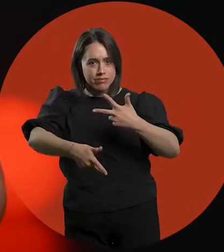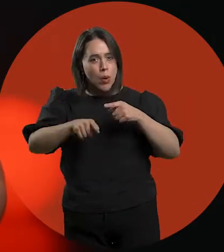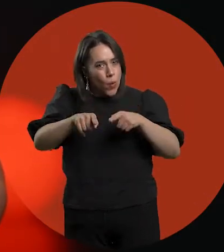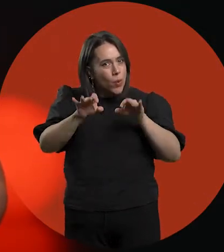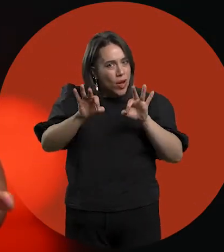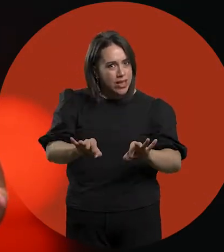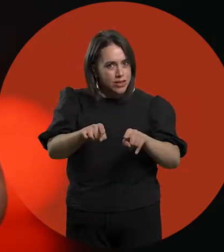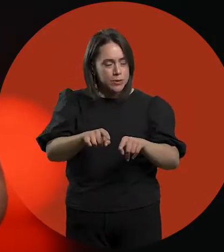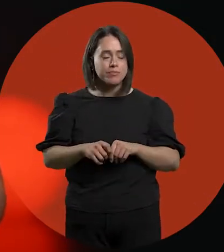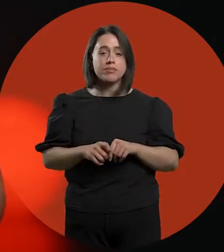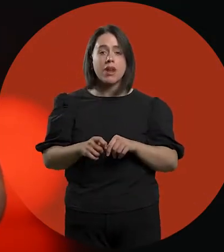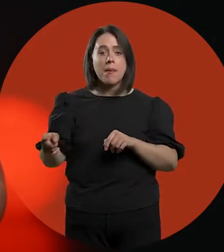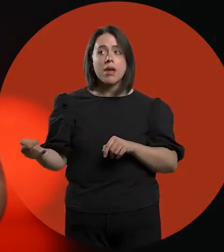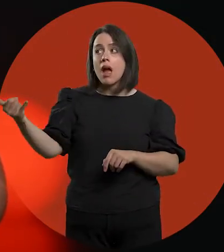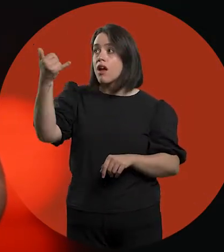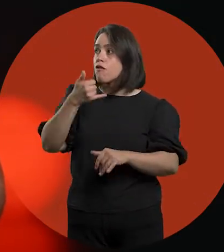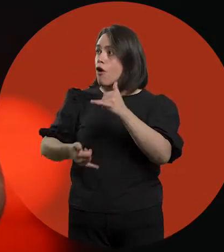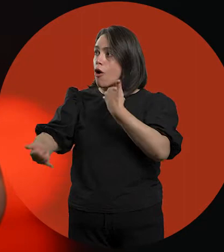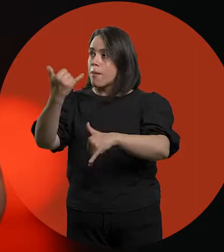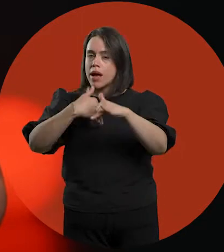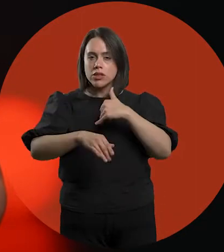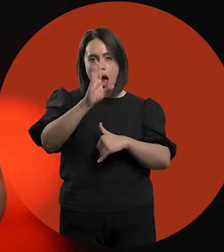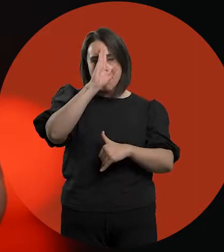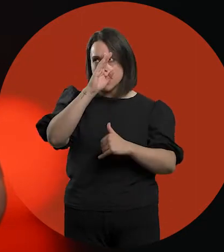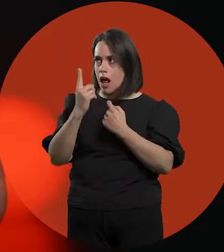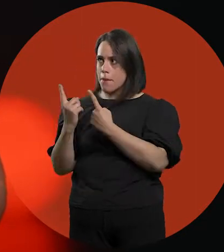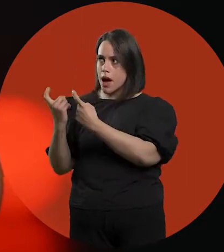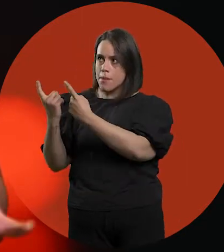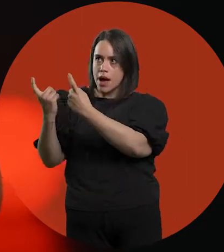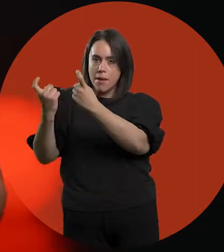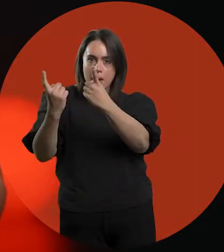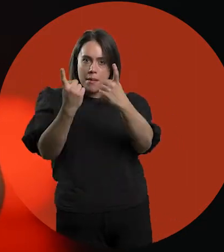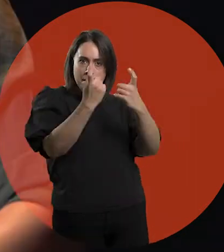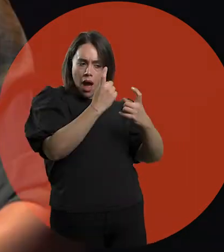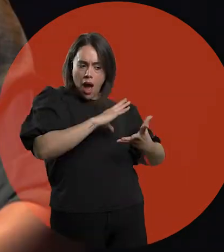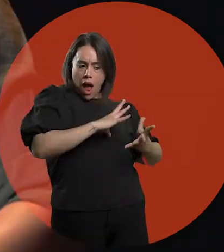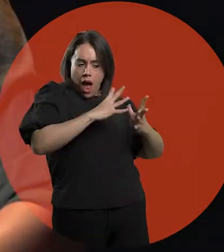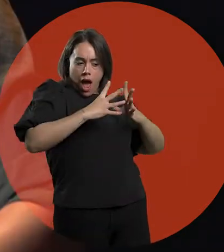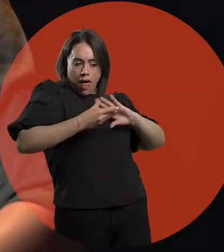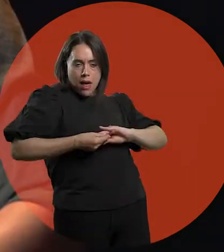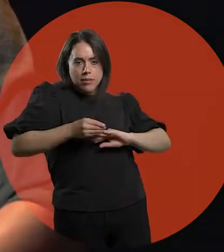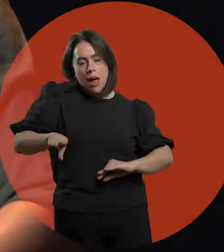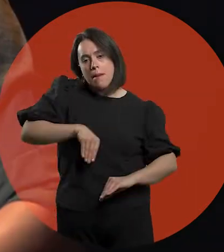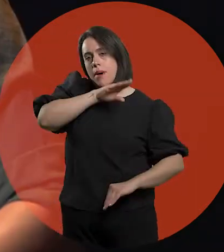a la información que me daban, al conocimiento y a ese fuerte que tengo.